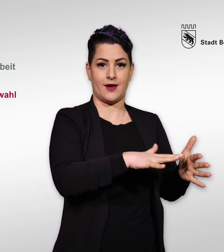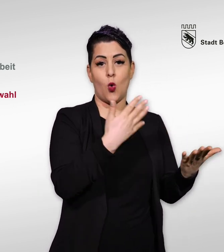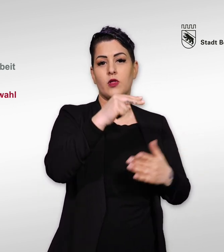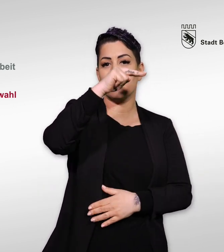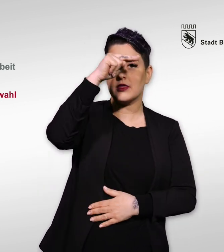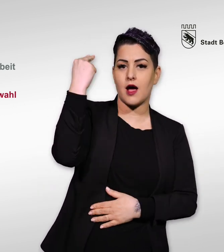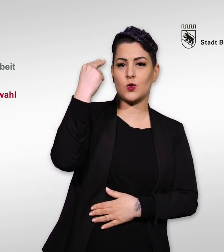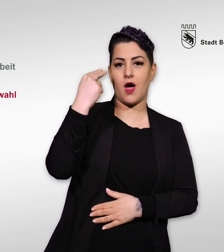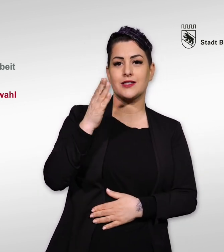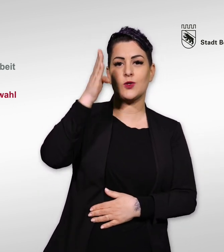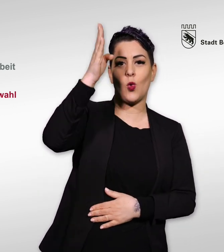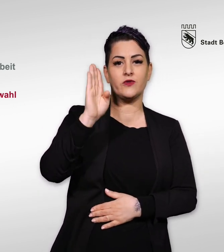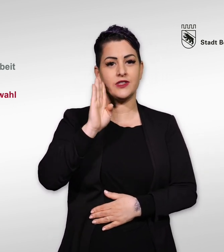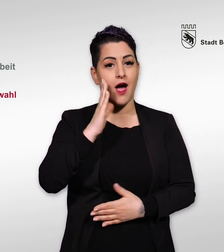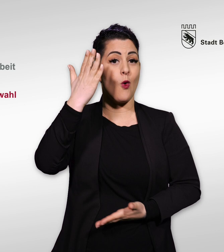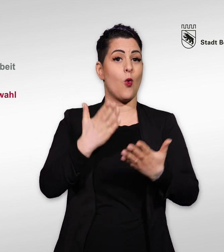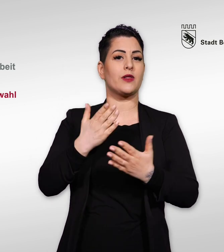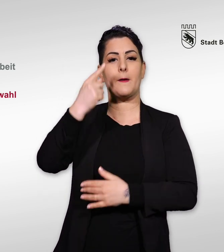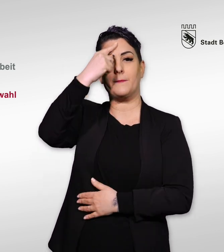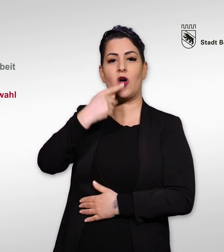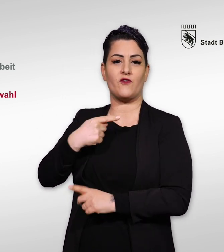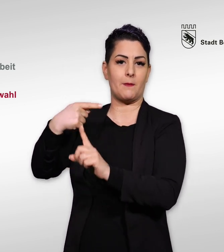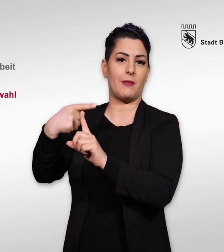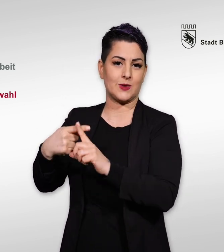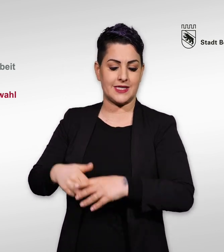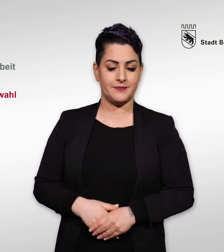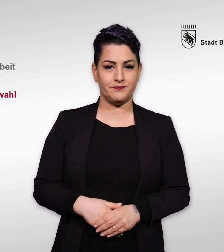der nationale Zukunftstag oder Profil+ (sprich: Profil Plus).